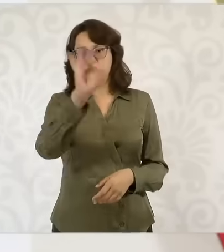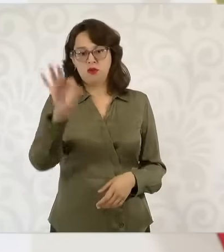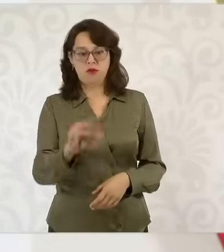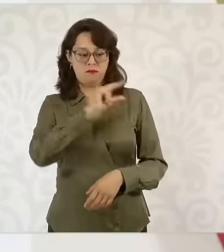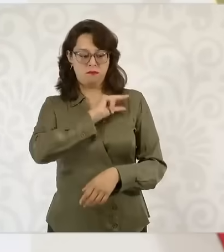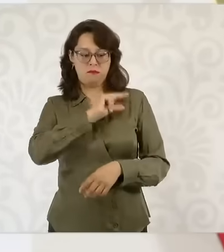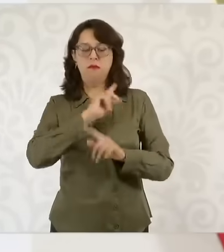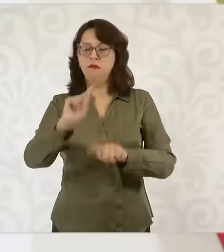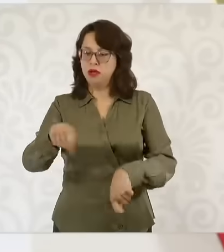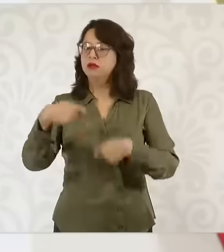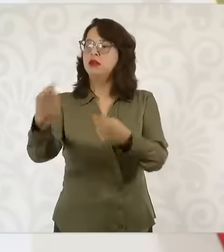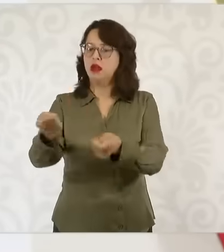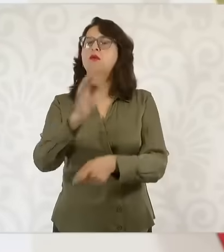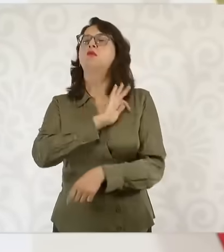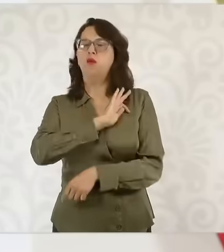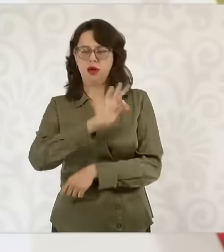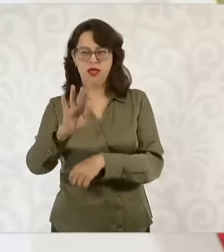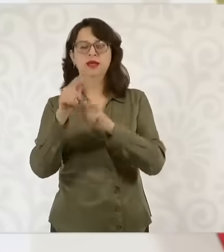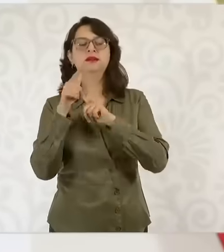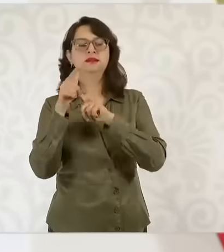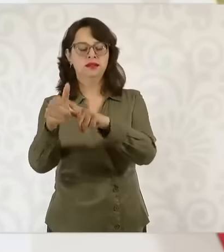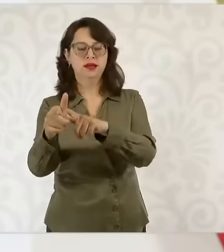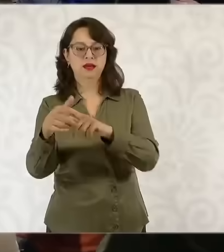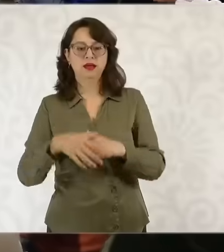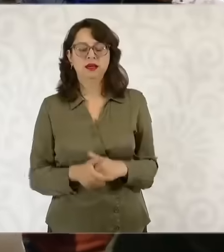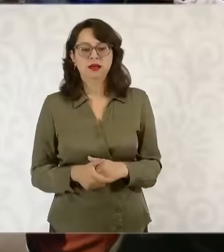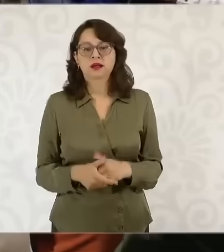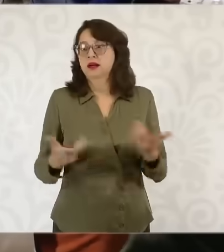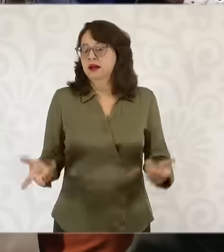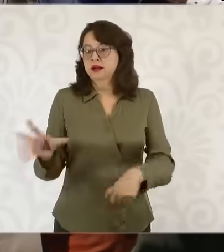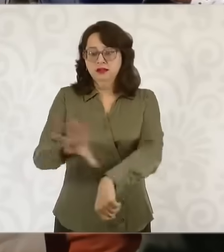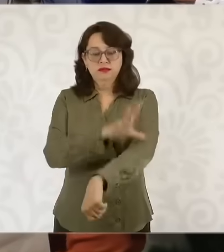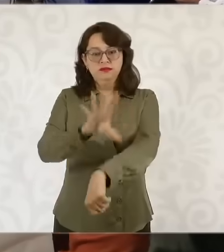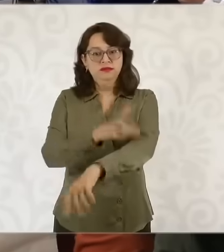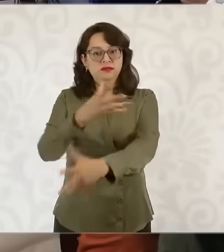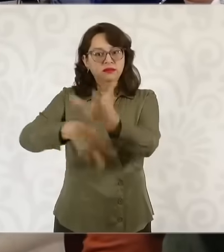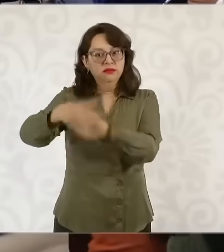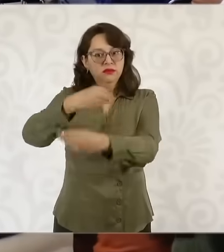queda para los privados. ¿Cómo pueden generar? generan energía eléctrica y lo que generan se